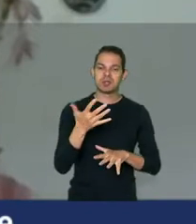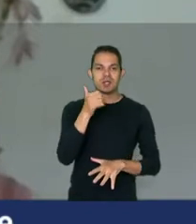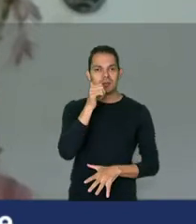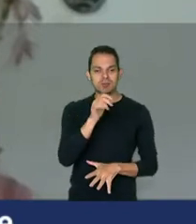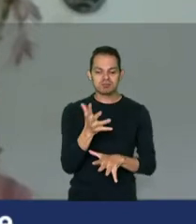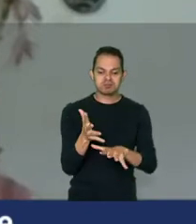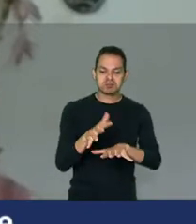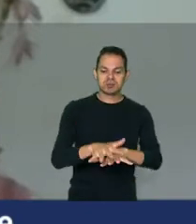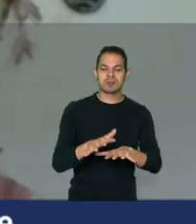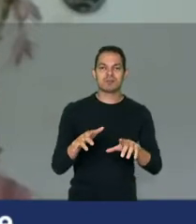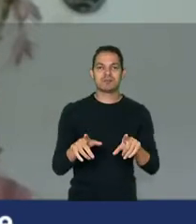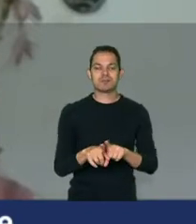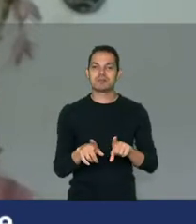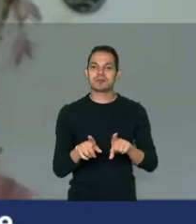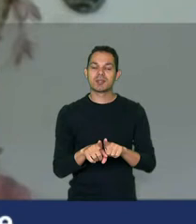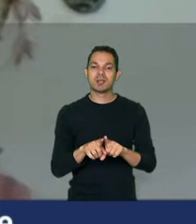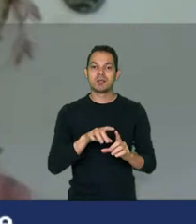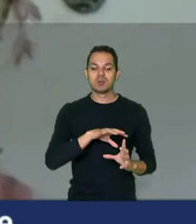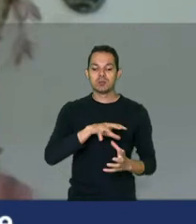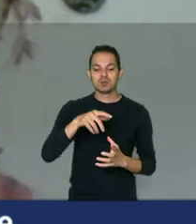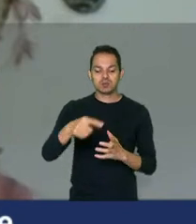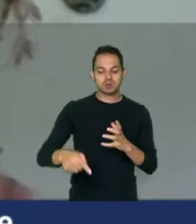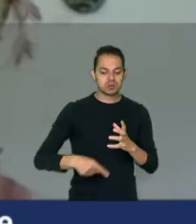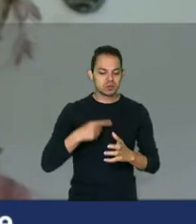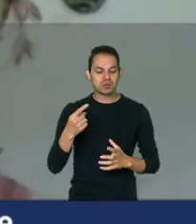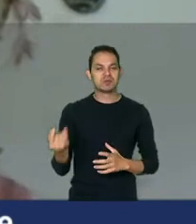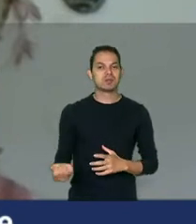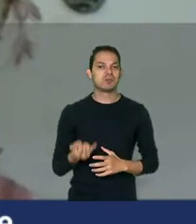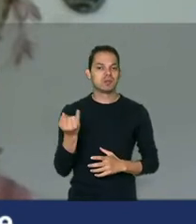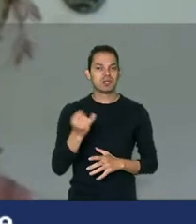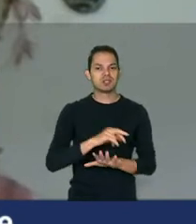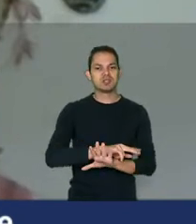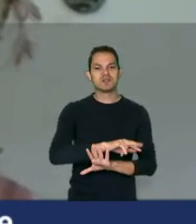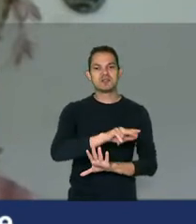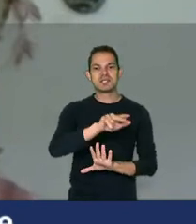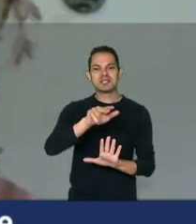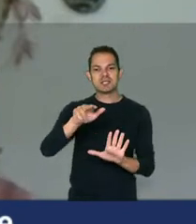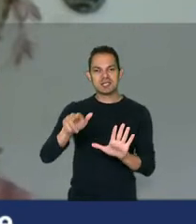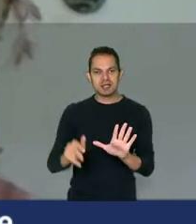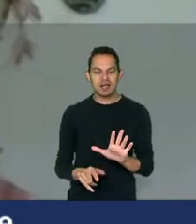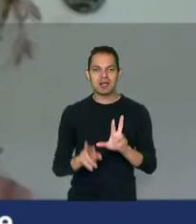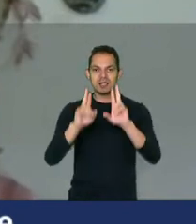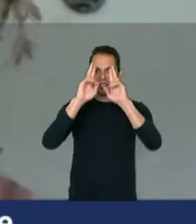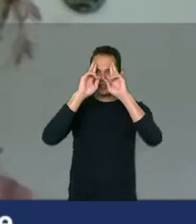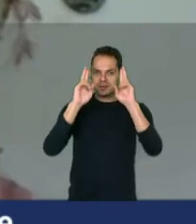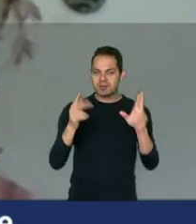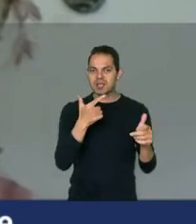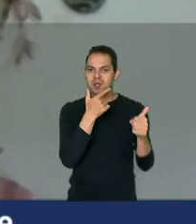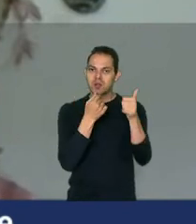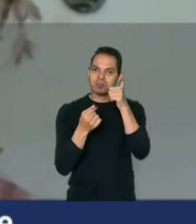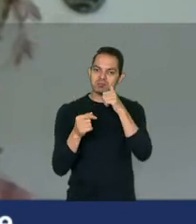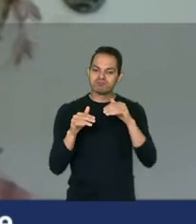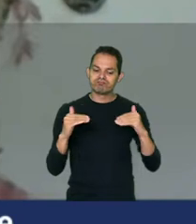É CONQUISTA DO VOTO FEMININO FEMININO, MUITO IMPORTANTE NA INCLUSÃO DAS MULHERES, MUITO IMPORTANTE PARA O MUNDO, PARA ESSA DIVERSIDADE, PLURALIDADE,